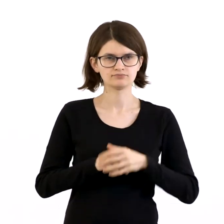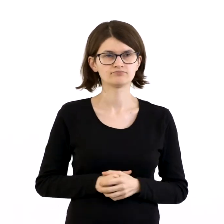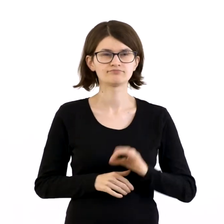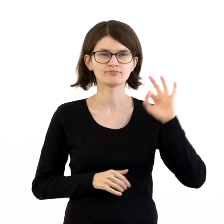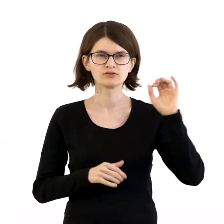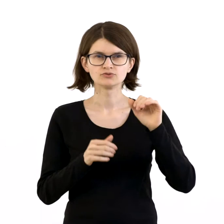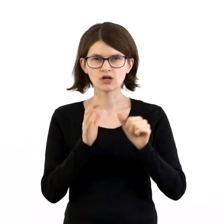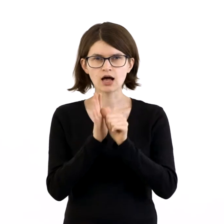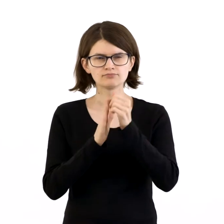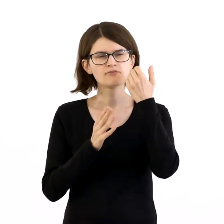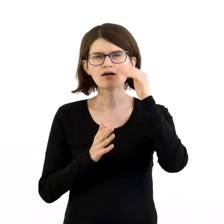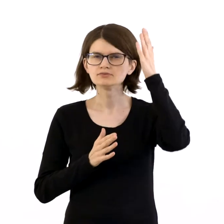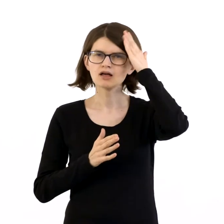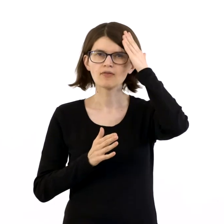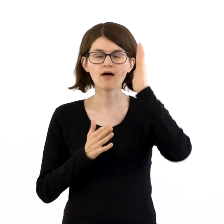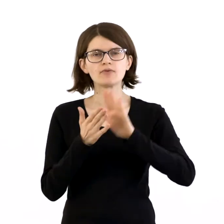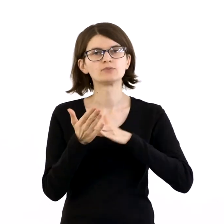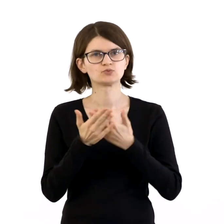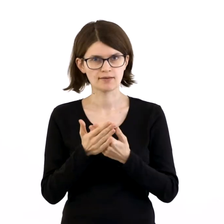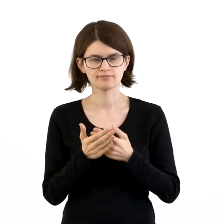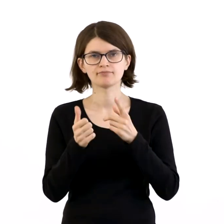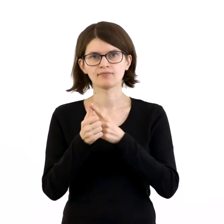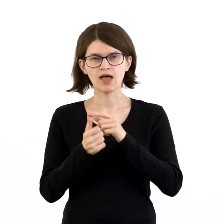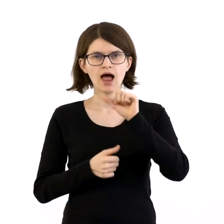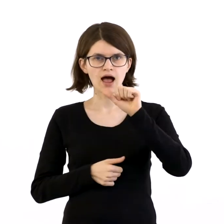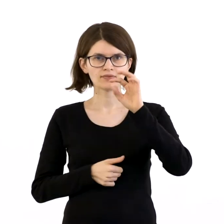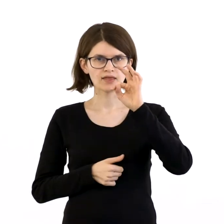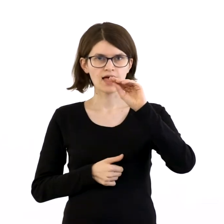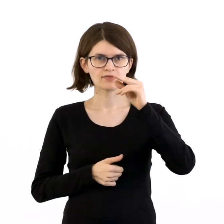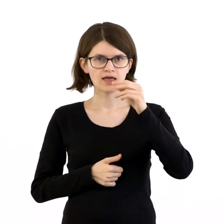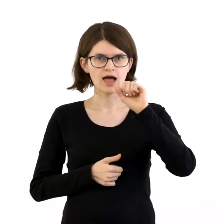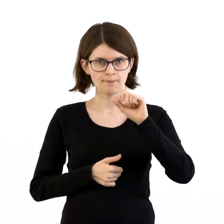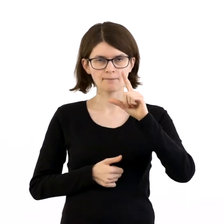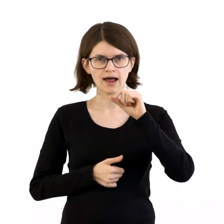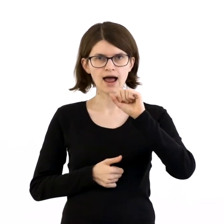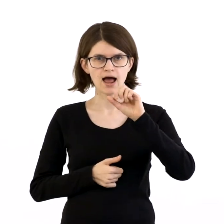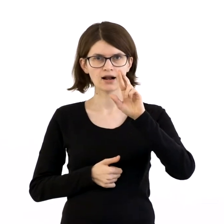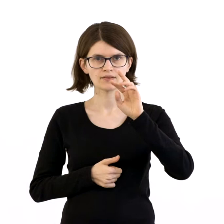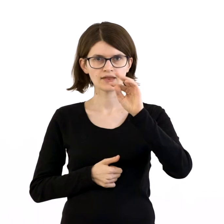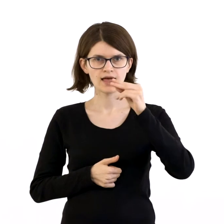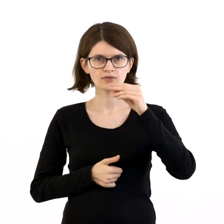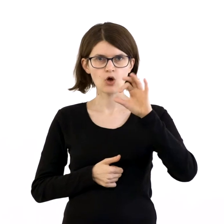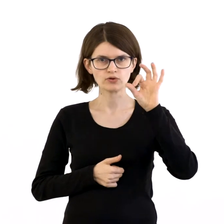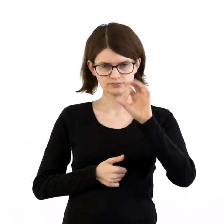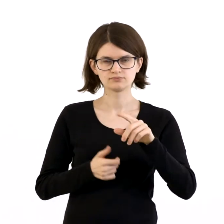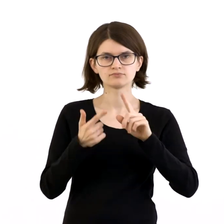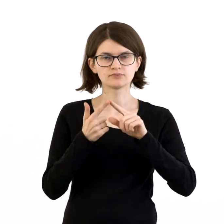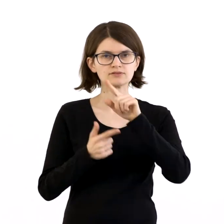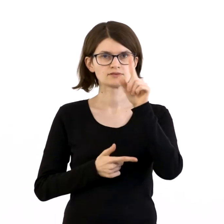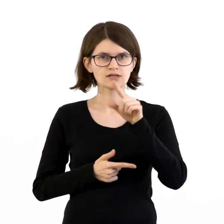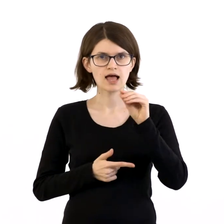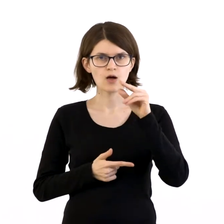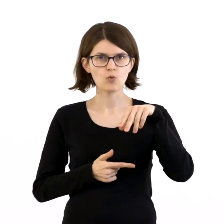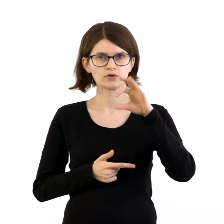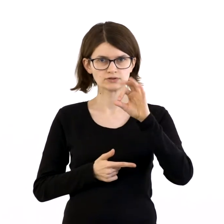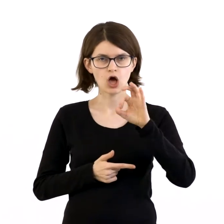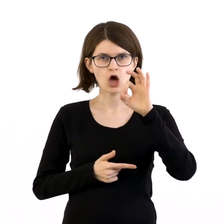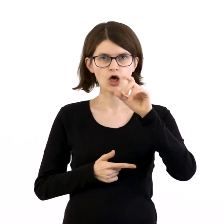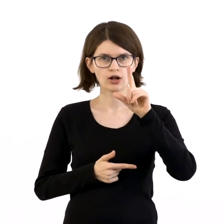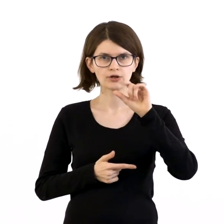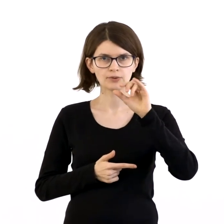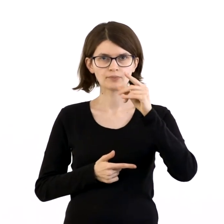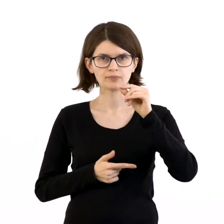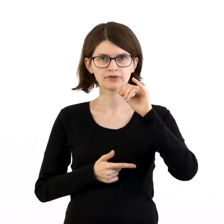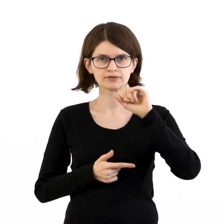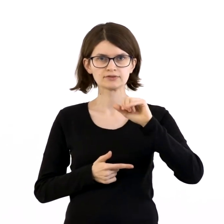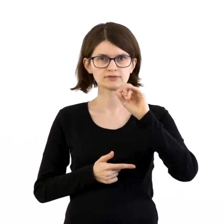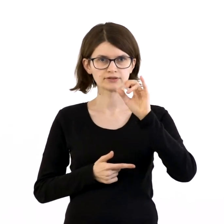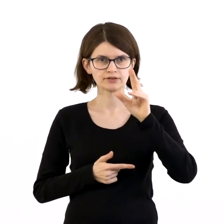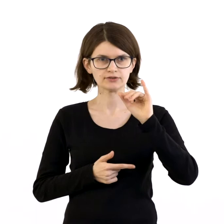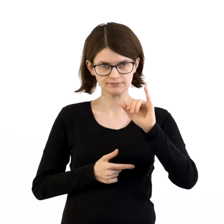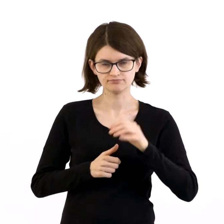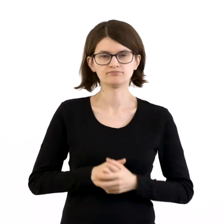Do jego najbardziej znanych rzeźbami należą m.in. Atena Partenos i Zeus Olimpijski.